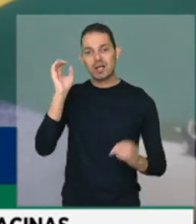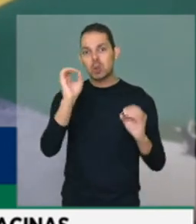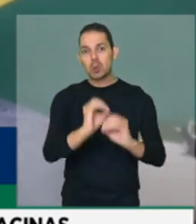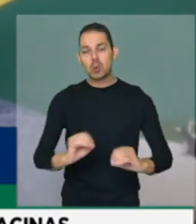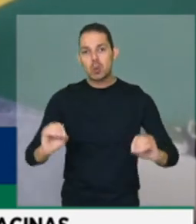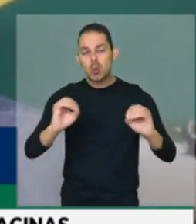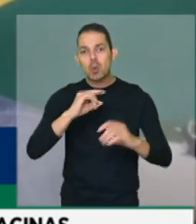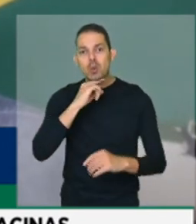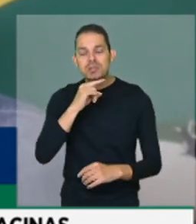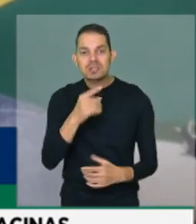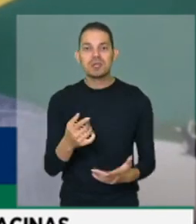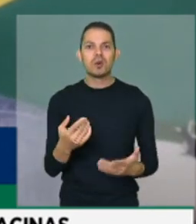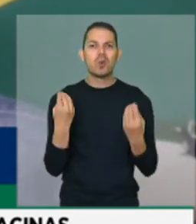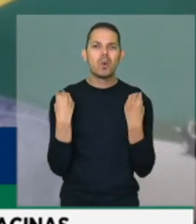ENTENDER COMO É QUE O GOVERNO